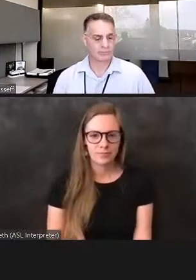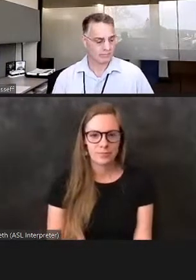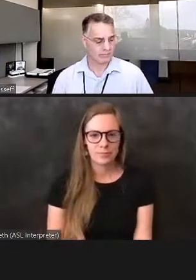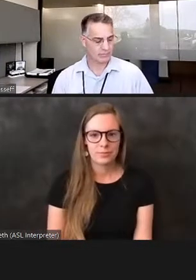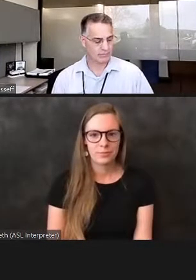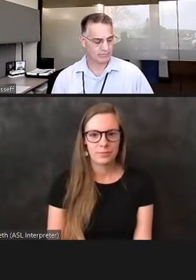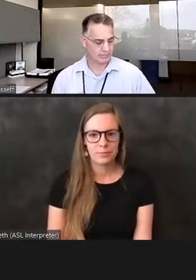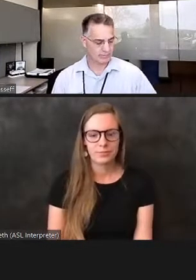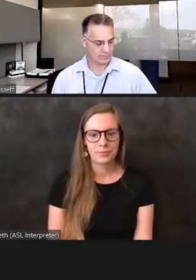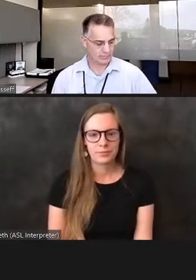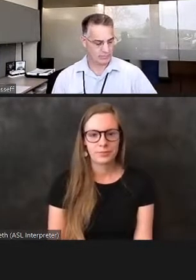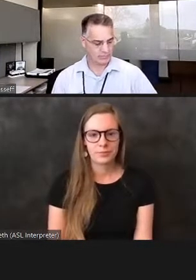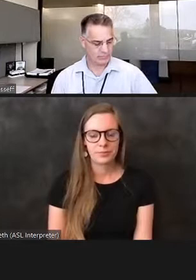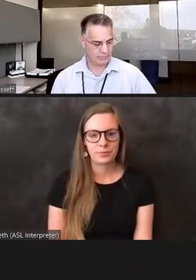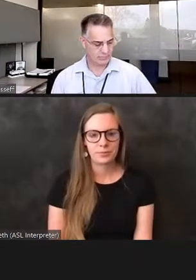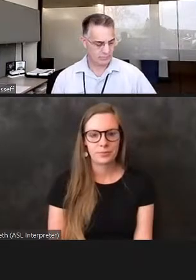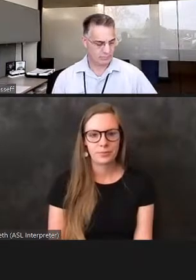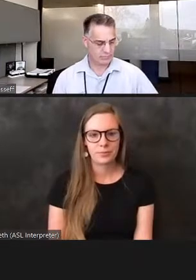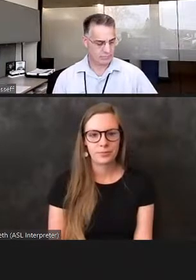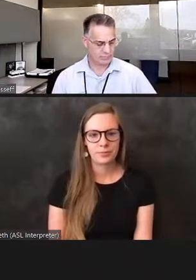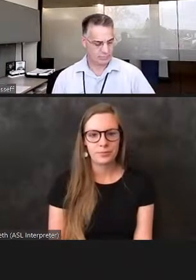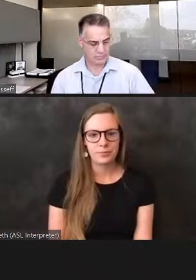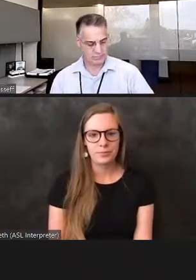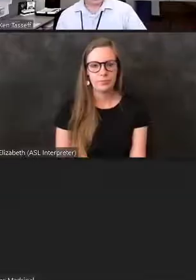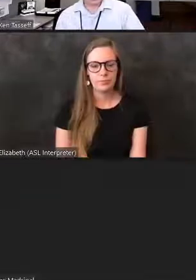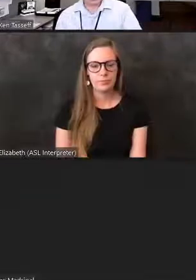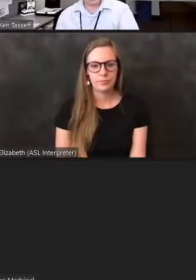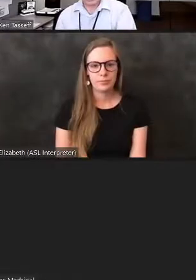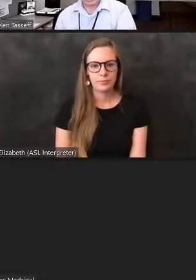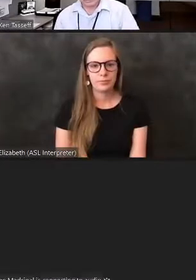Estas estas sesiones formativas está transmitiendo en vivo por nuestro canal de